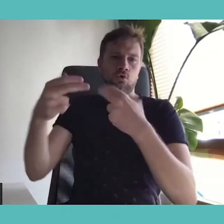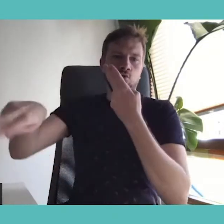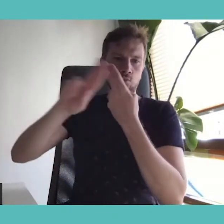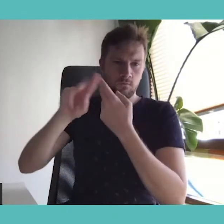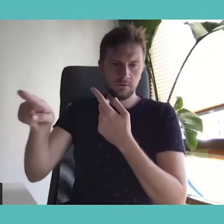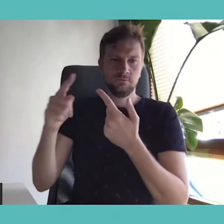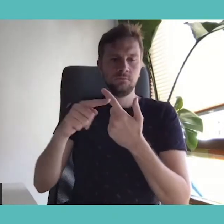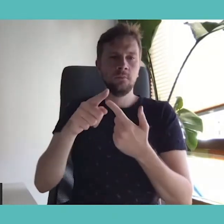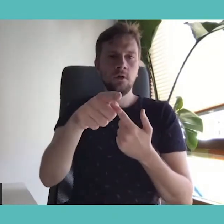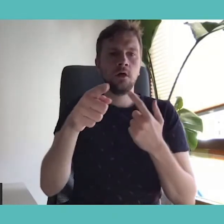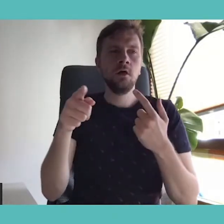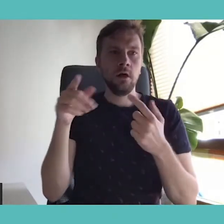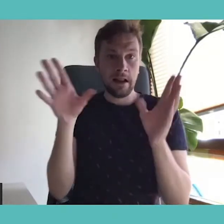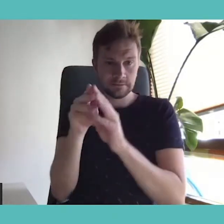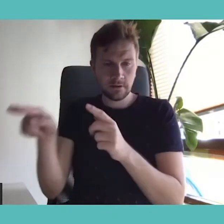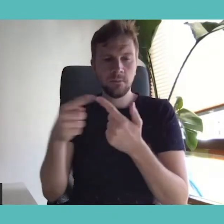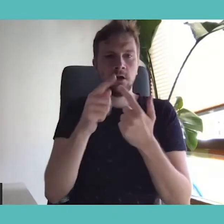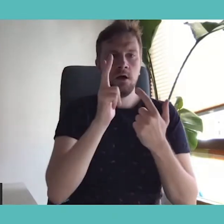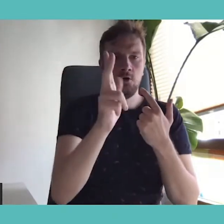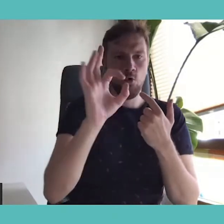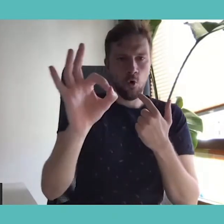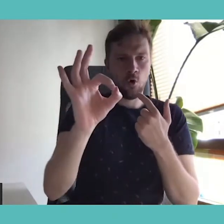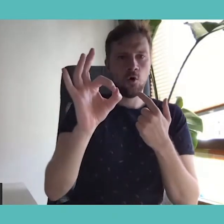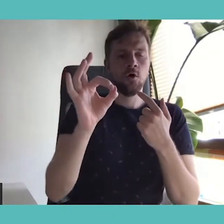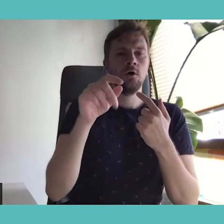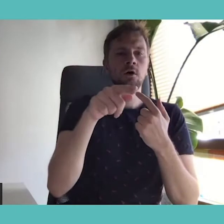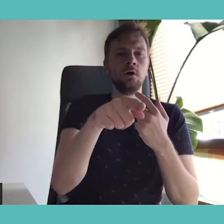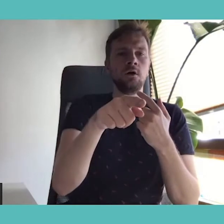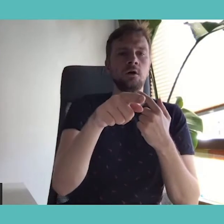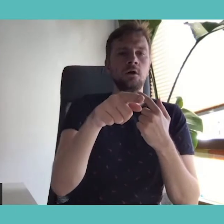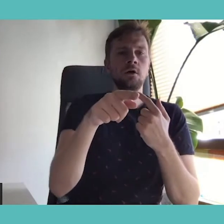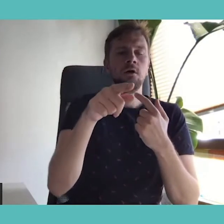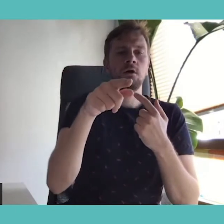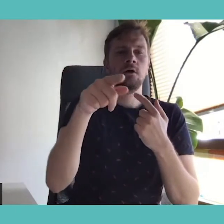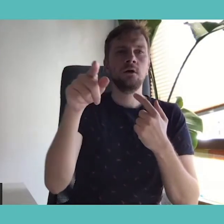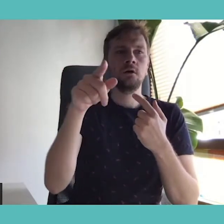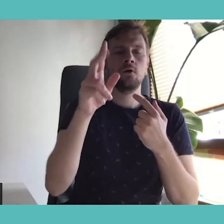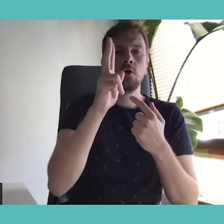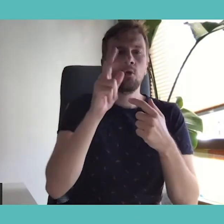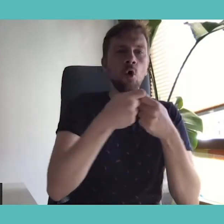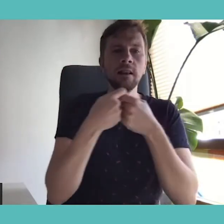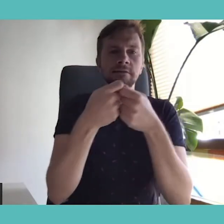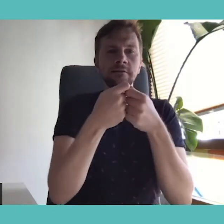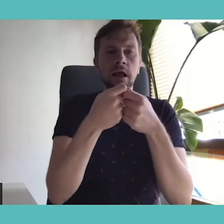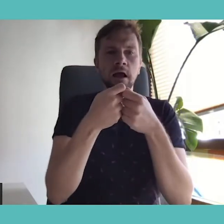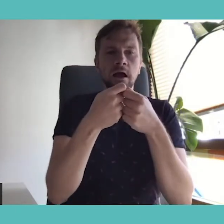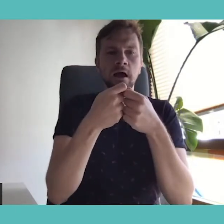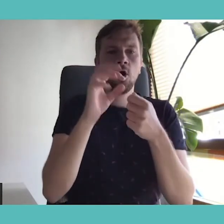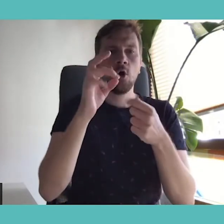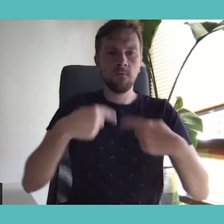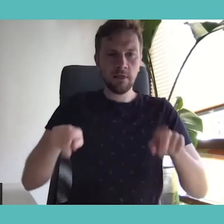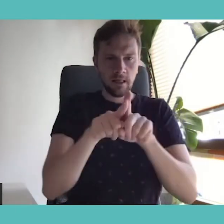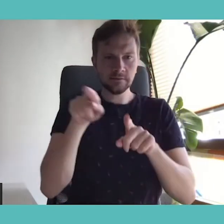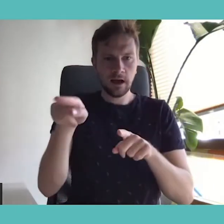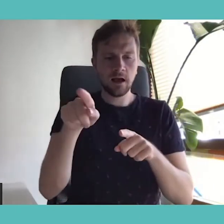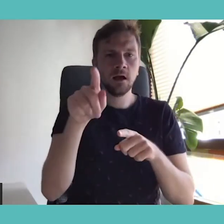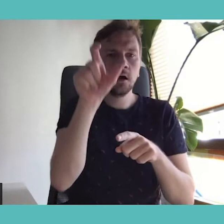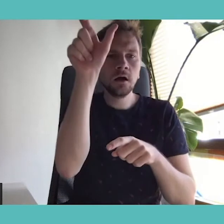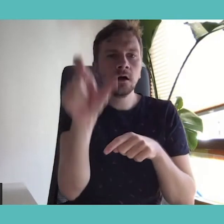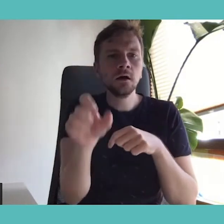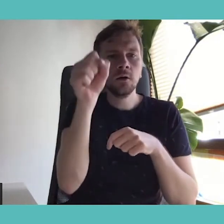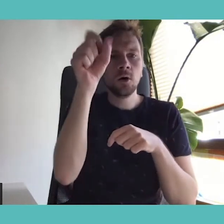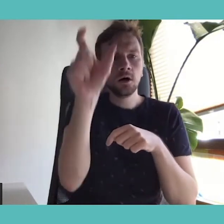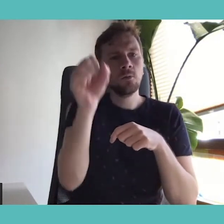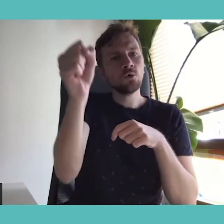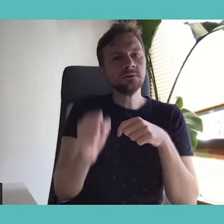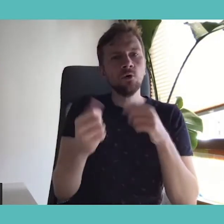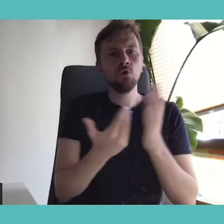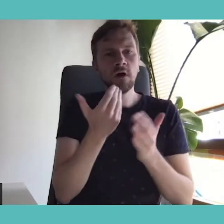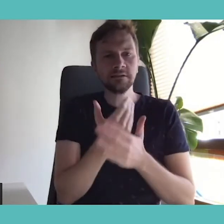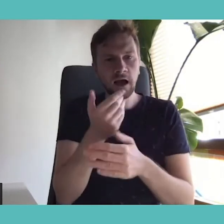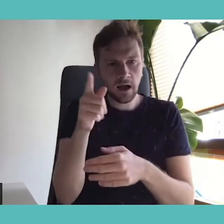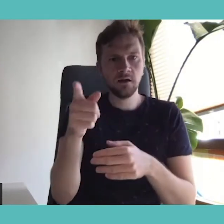Wsparła nas również partia "Koalicja obywatelska", posłowie z partii Nowoczesna.